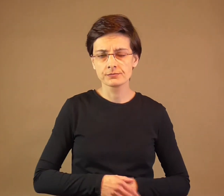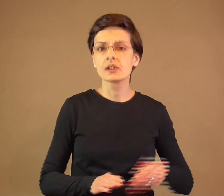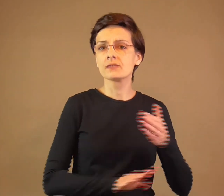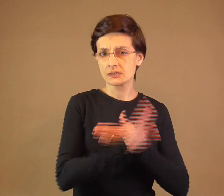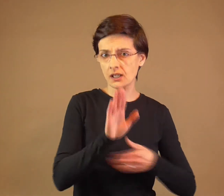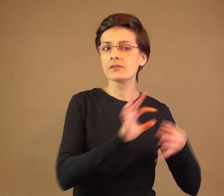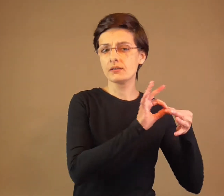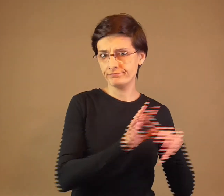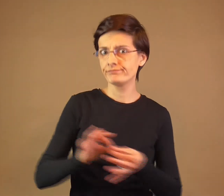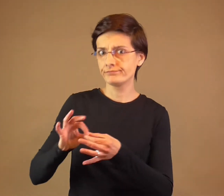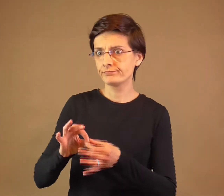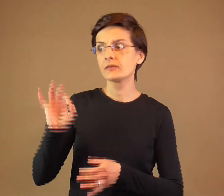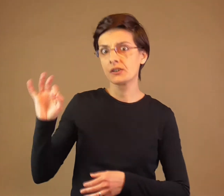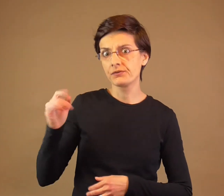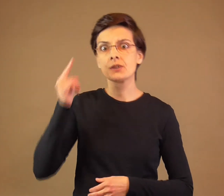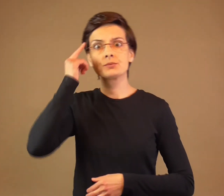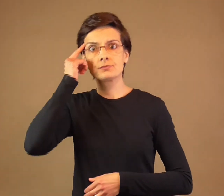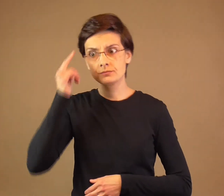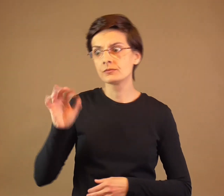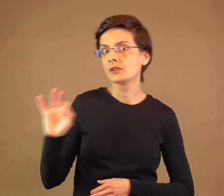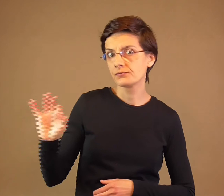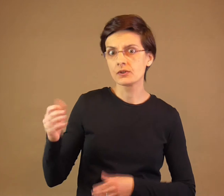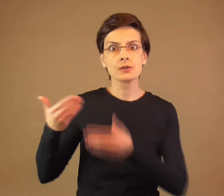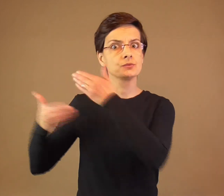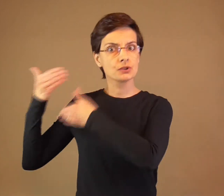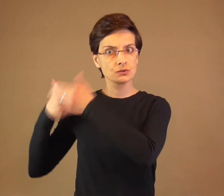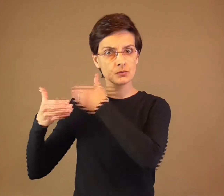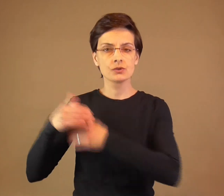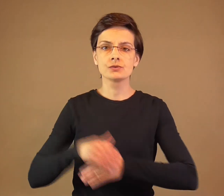Dlatego mówimy o widmach/duchach przeszłości.